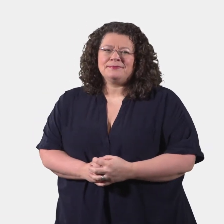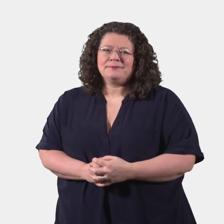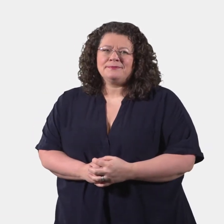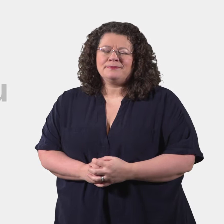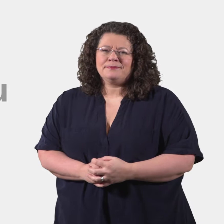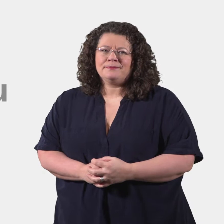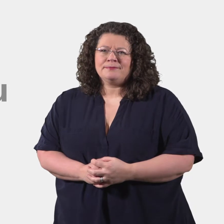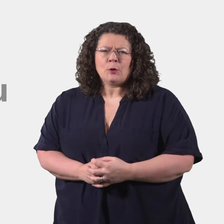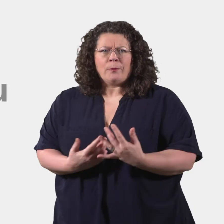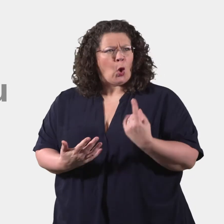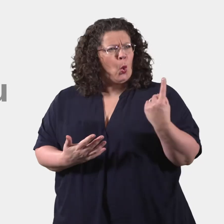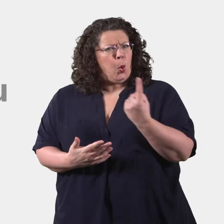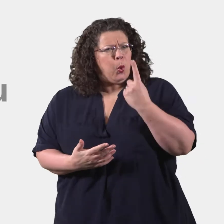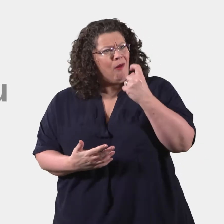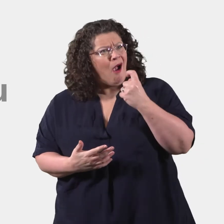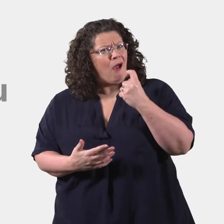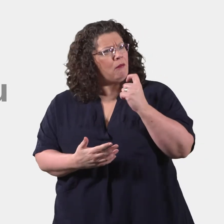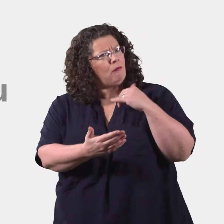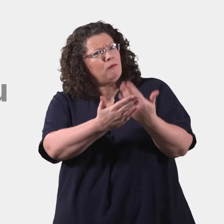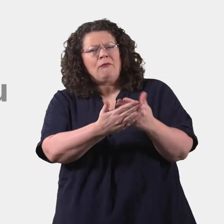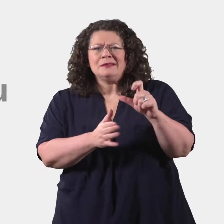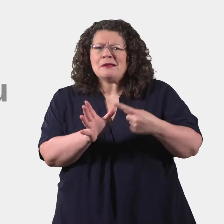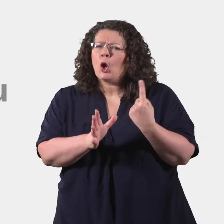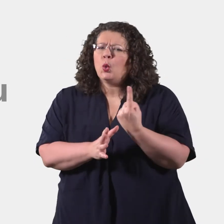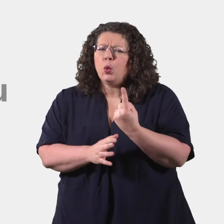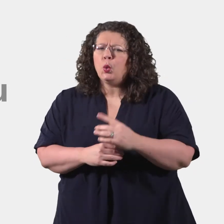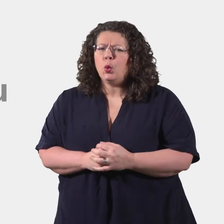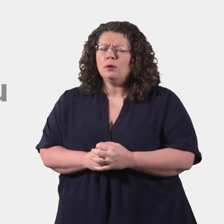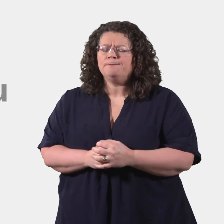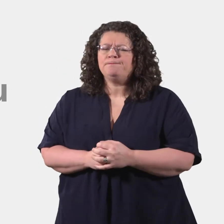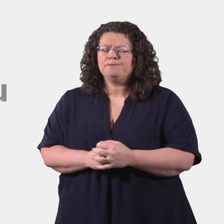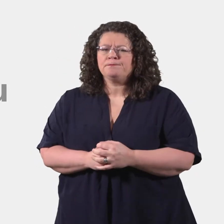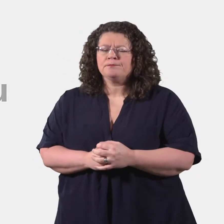Felly, pwy sy'n gallu cael Lwfans Gofalwyr?